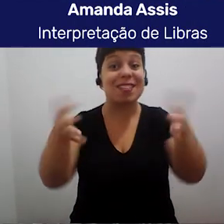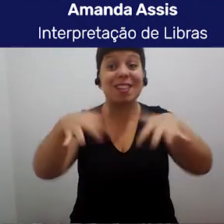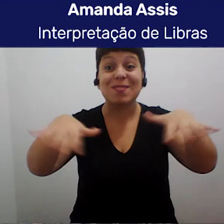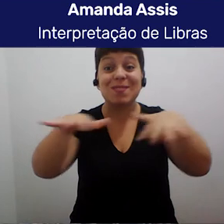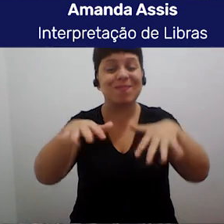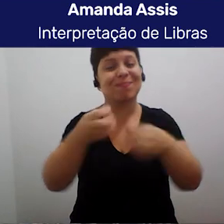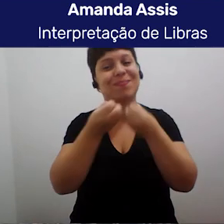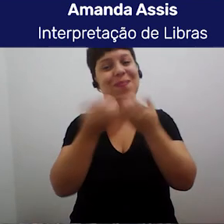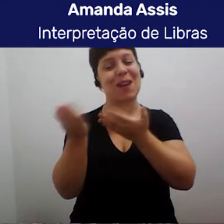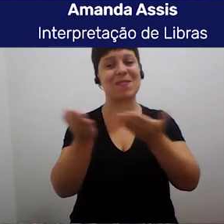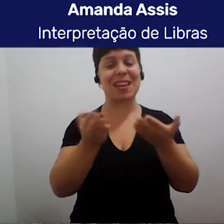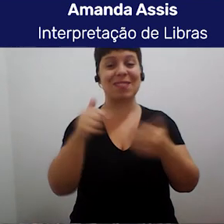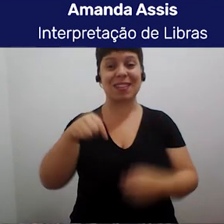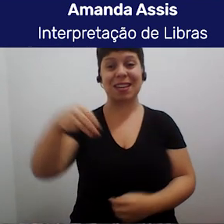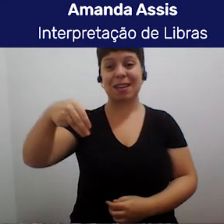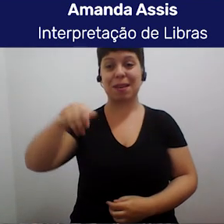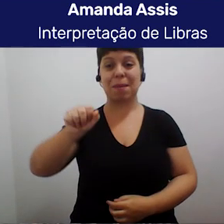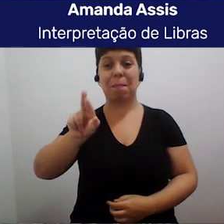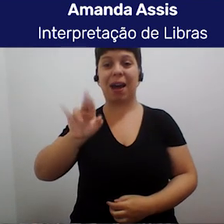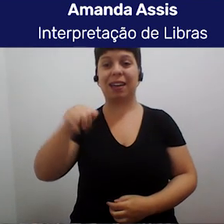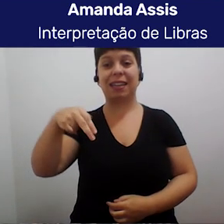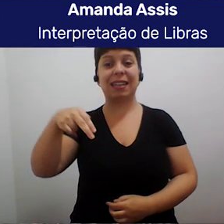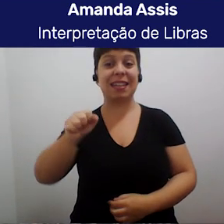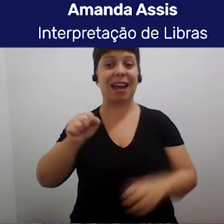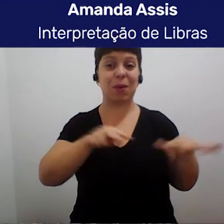sejam todas muito bem-vindas a Marina Week 2021.